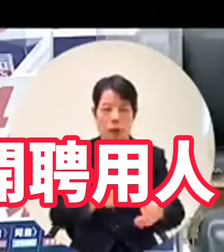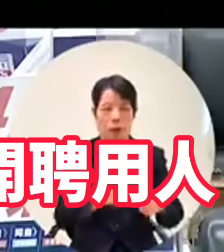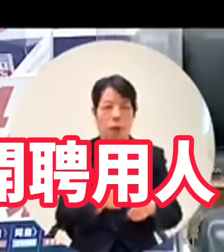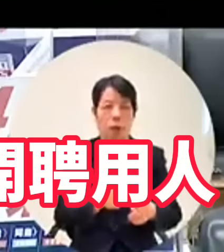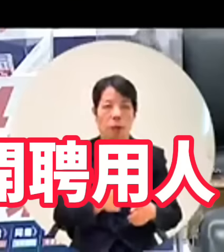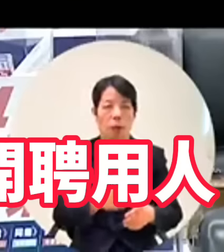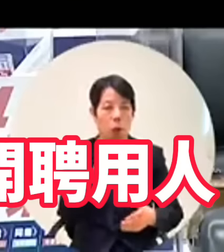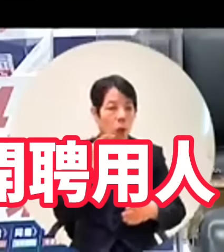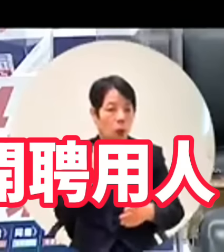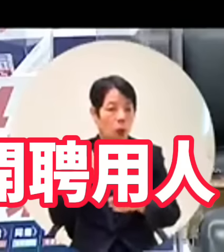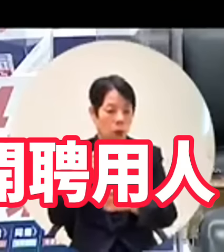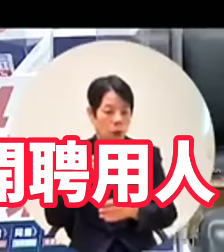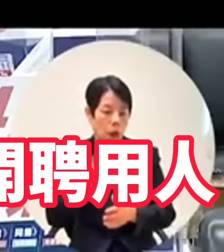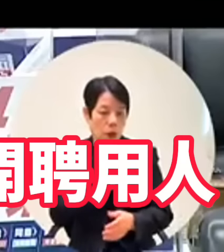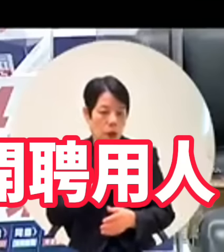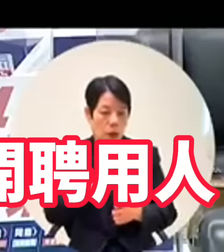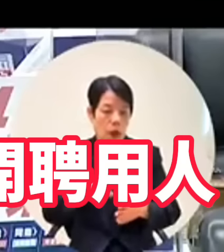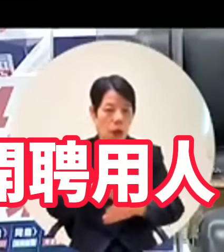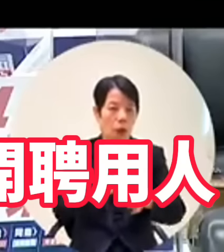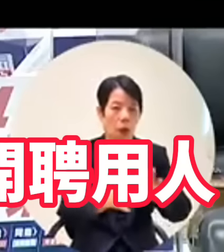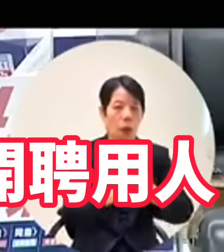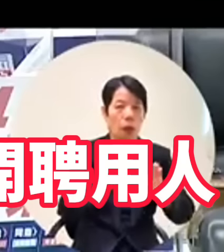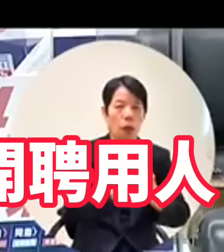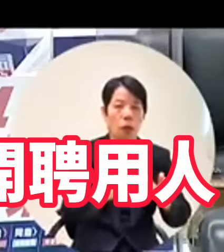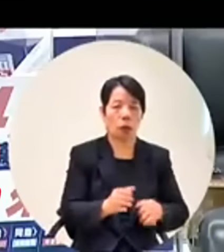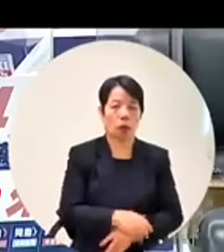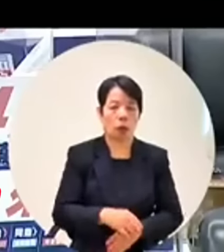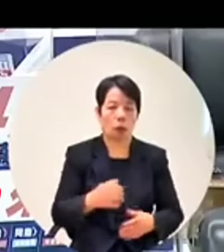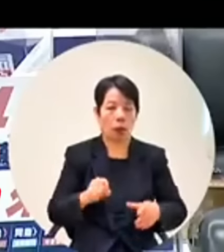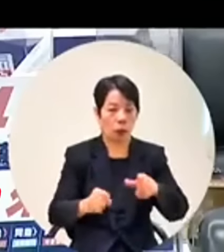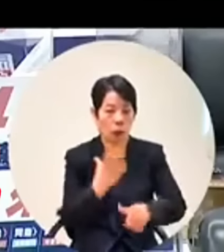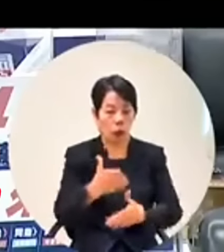你的文化局沒有公開聘用人 也是公領域